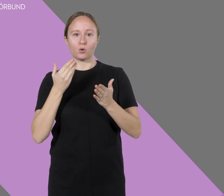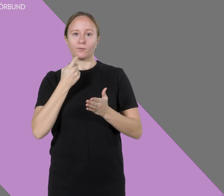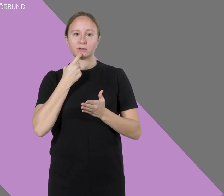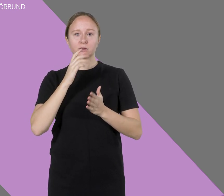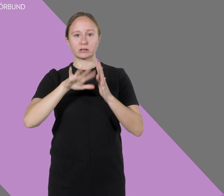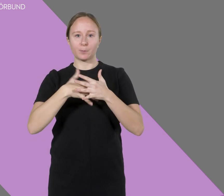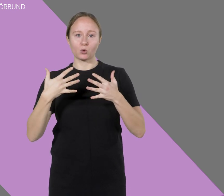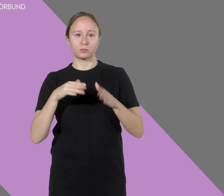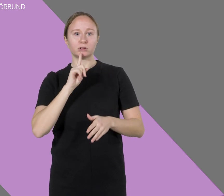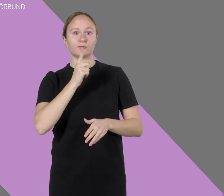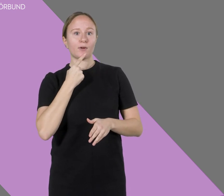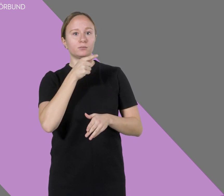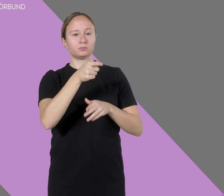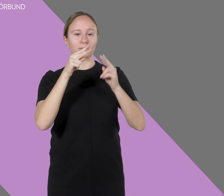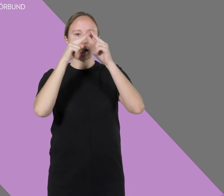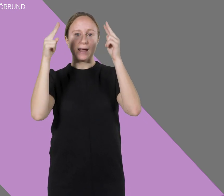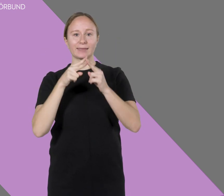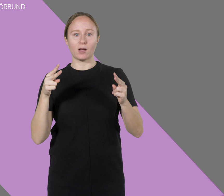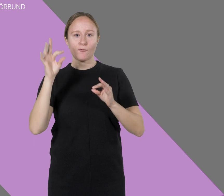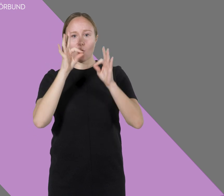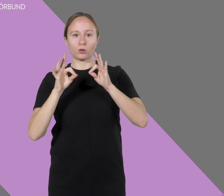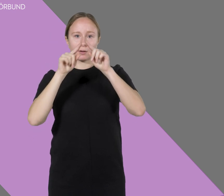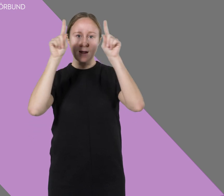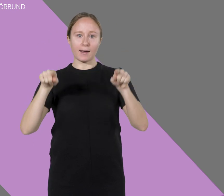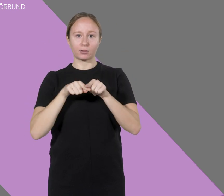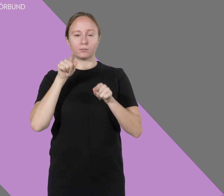för finländska teckenspråk på en internationell enkät -